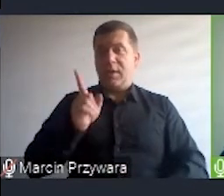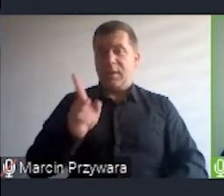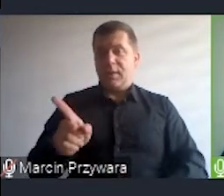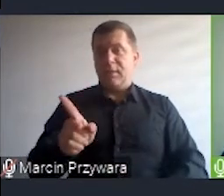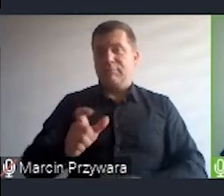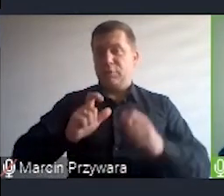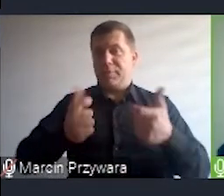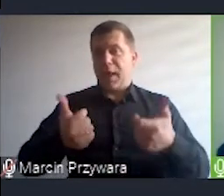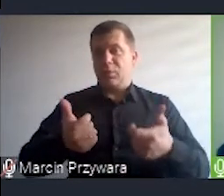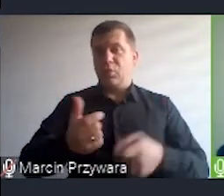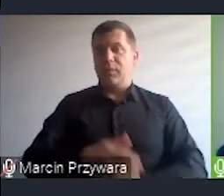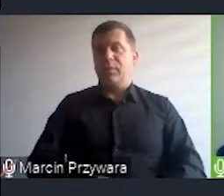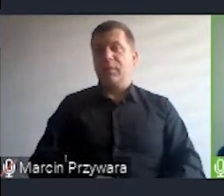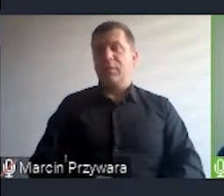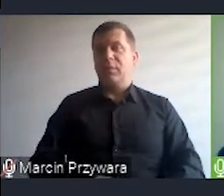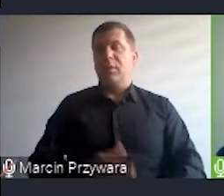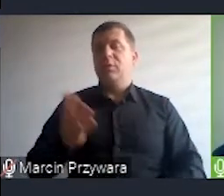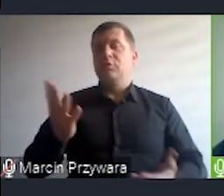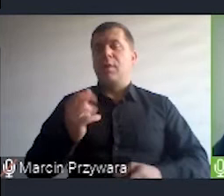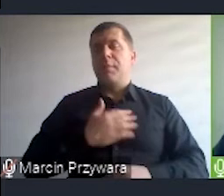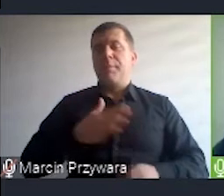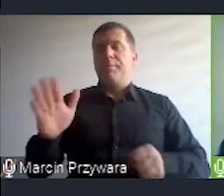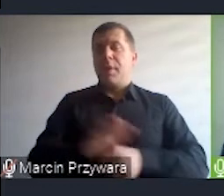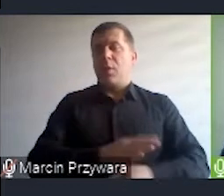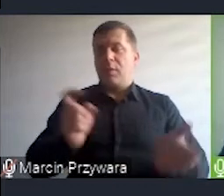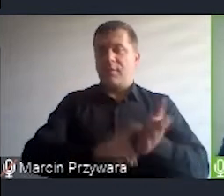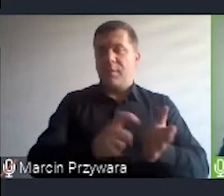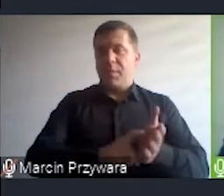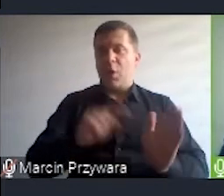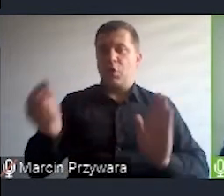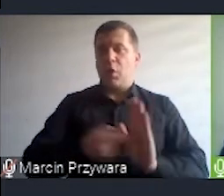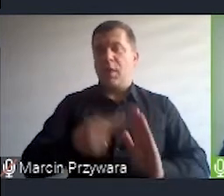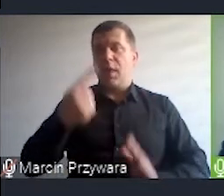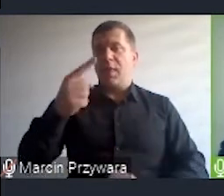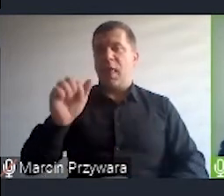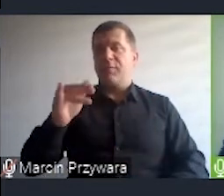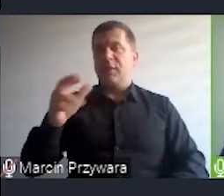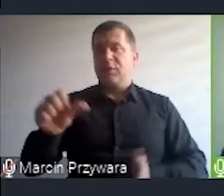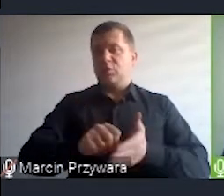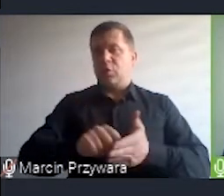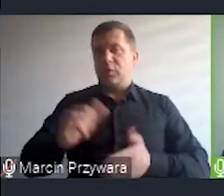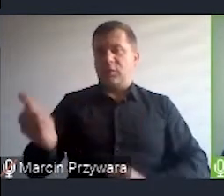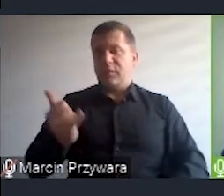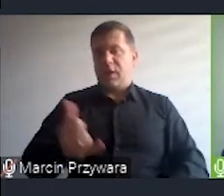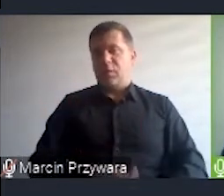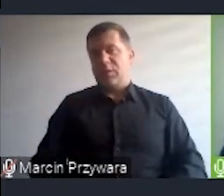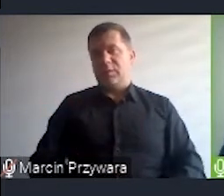gdzie mamy spełnione wymagania dotyczące definicji środka trwałego przede wszystkim.